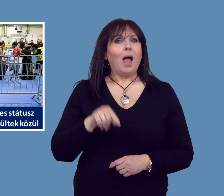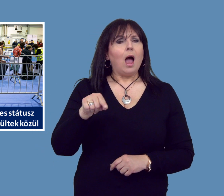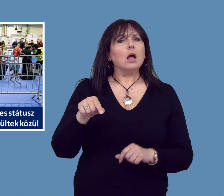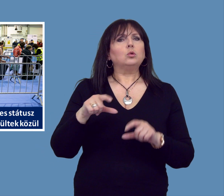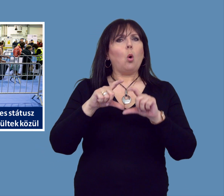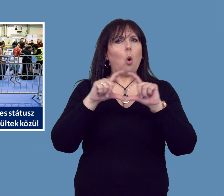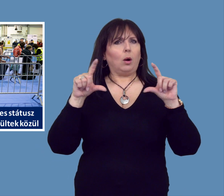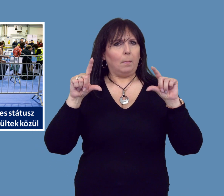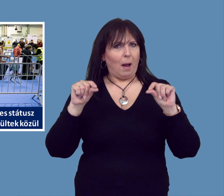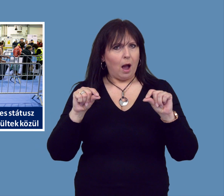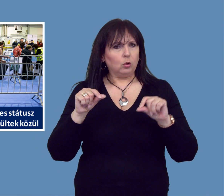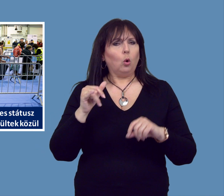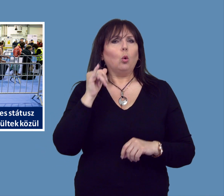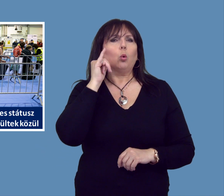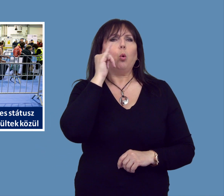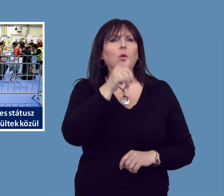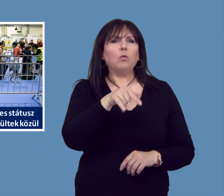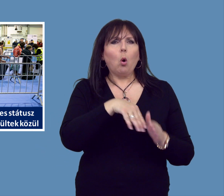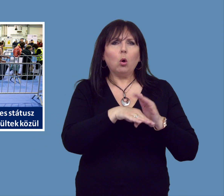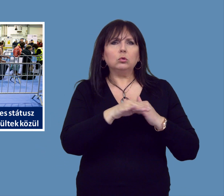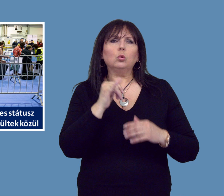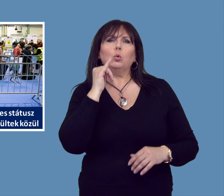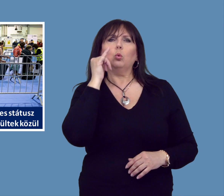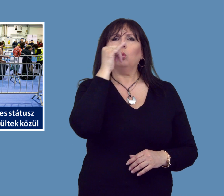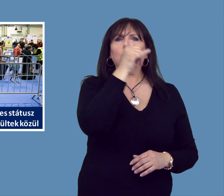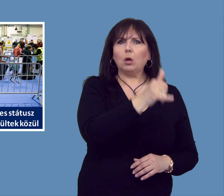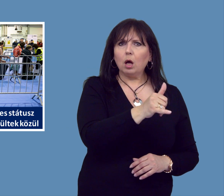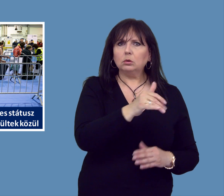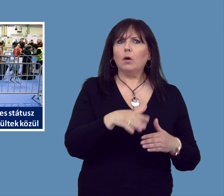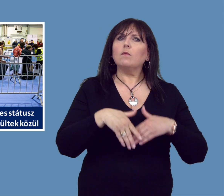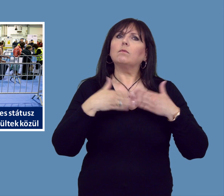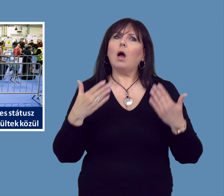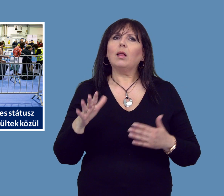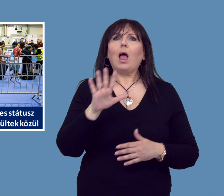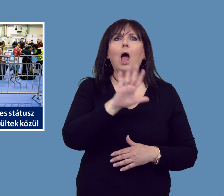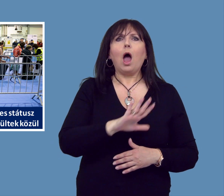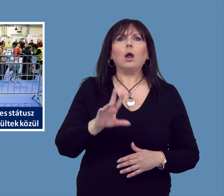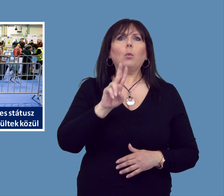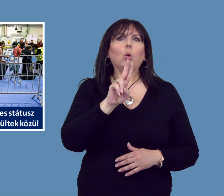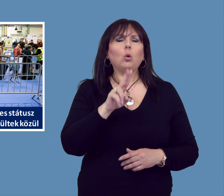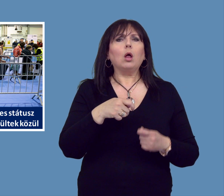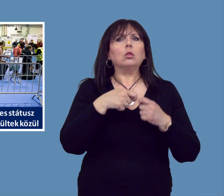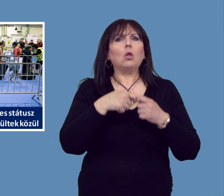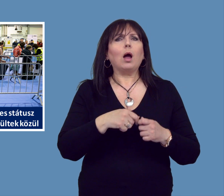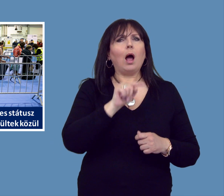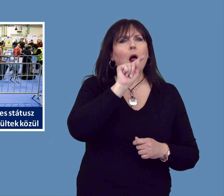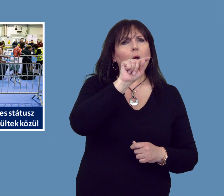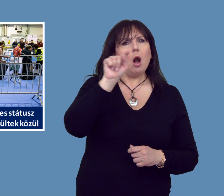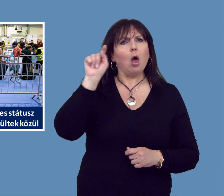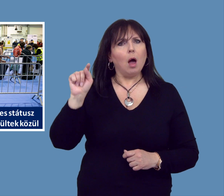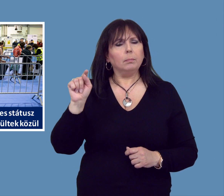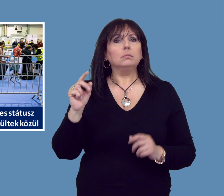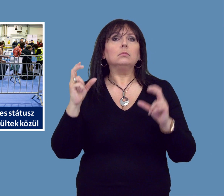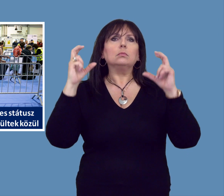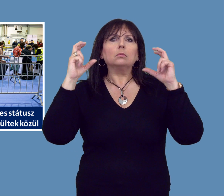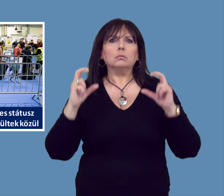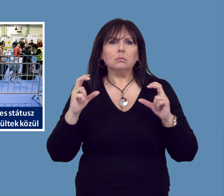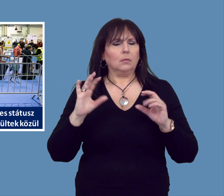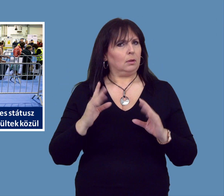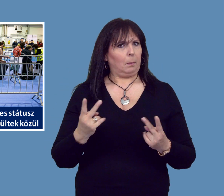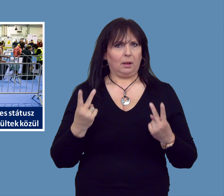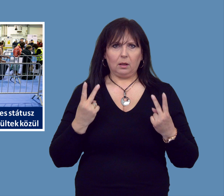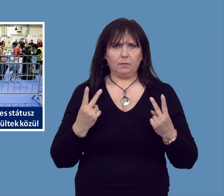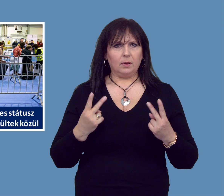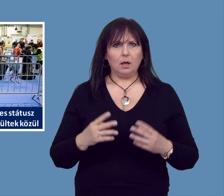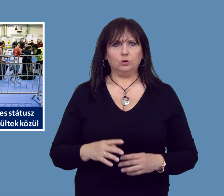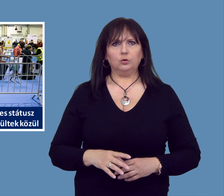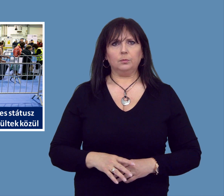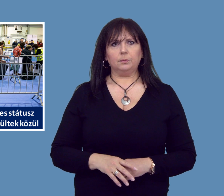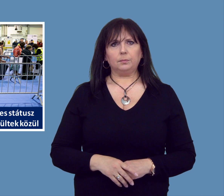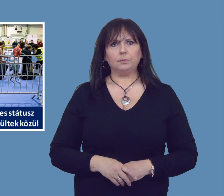az okmány ugyanakkor nem jogosít külföldre utazásra és az unió más tagállamában történő tartózkodásra.